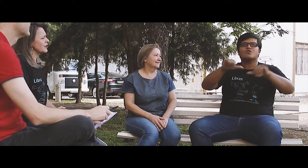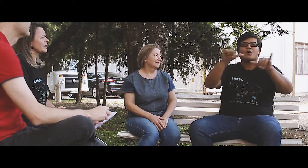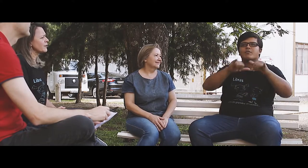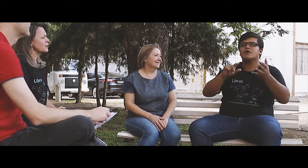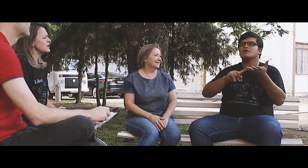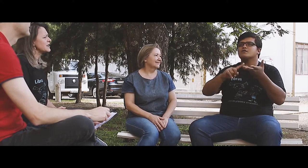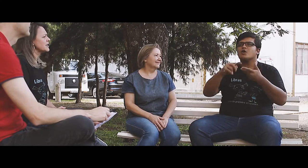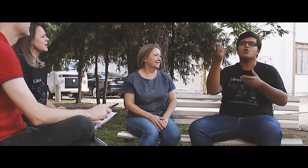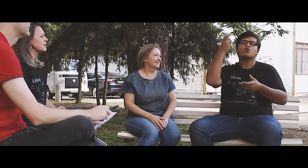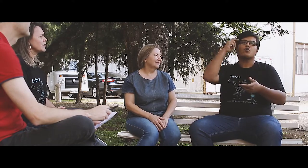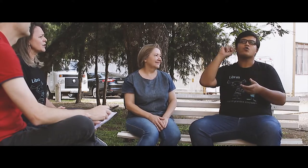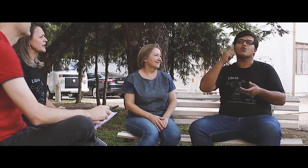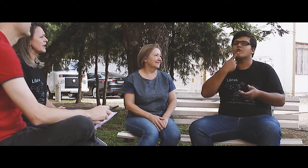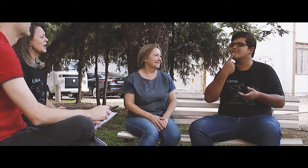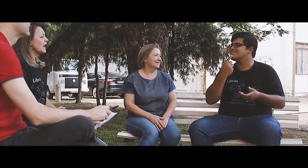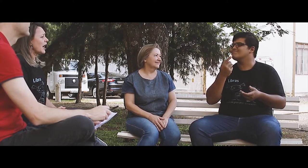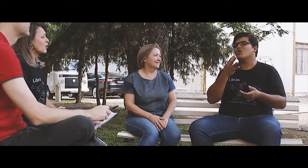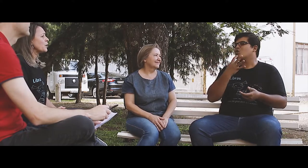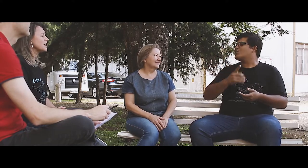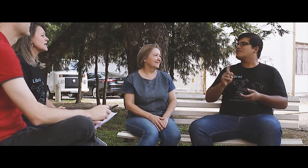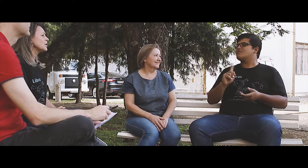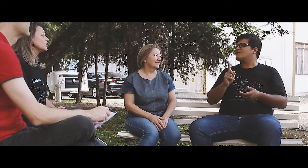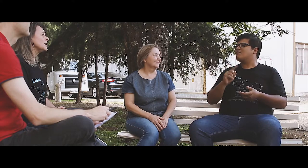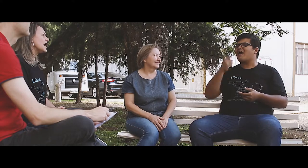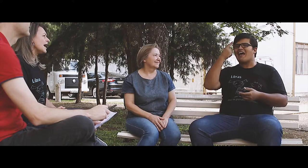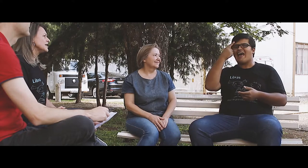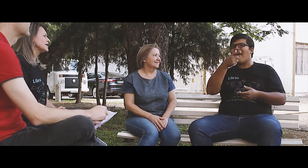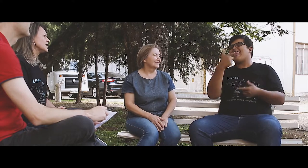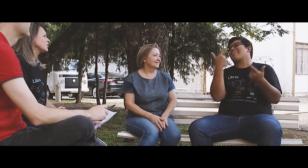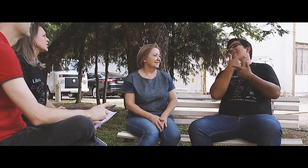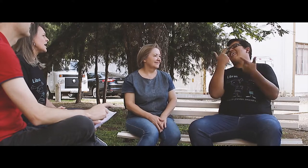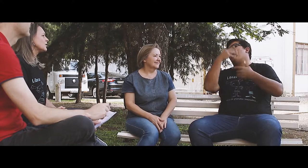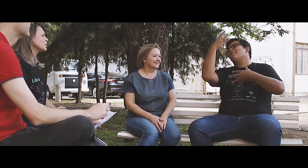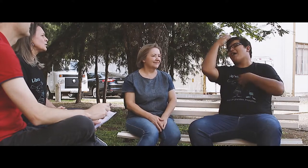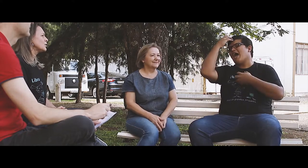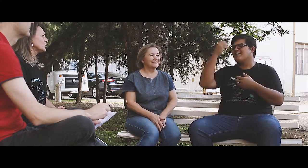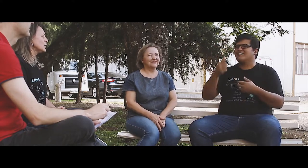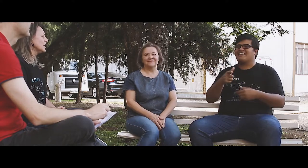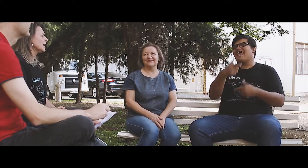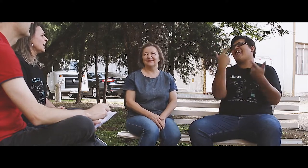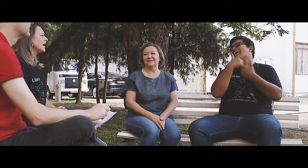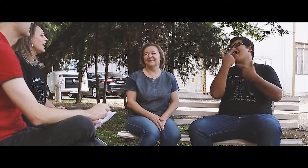informação, falta ter a compreensão do que é esse sujeito surdo né...